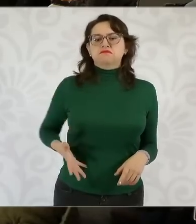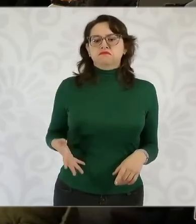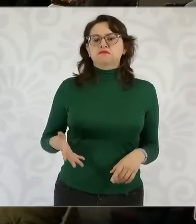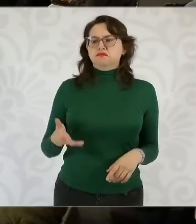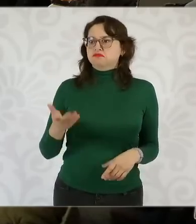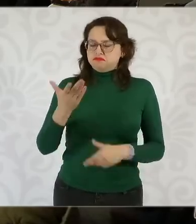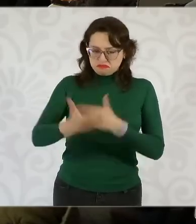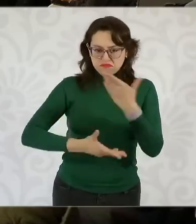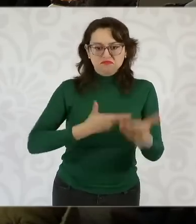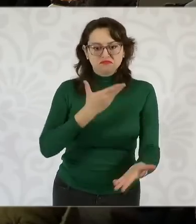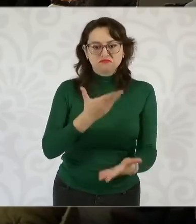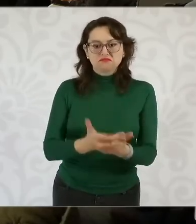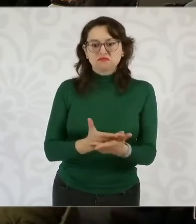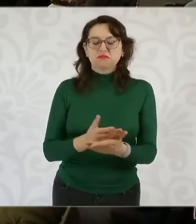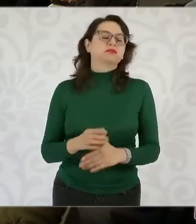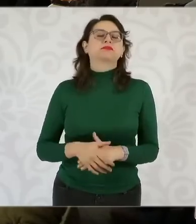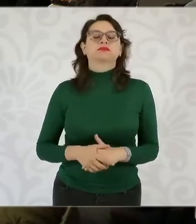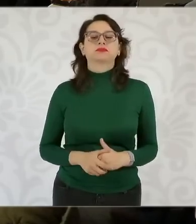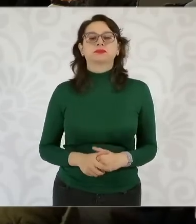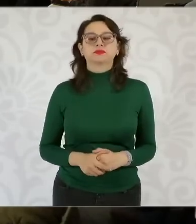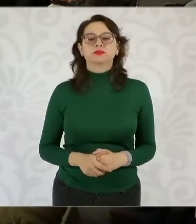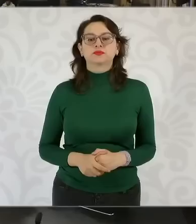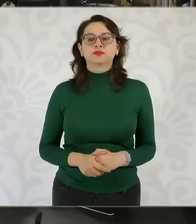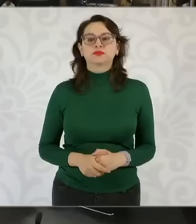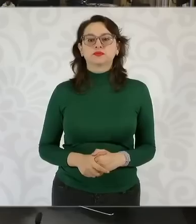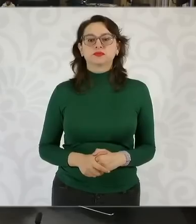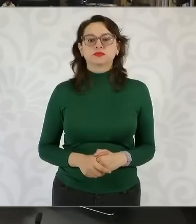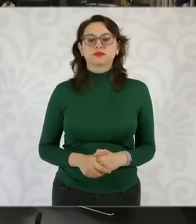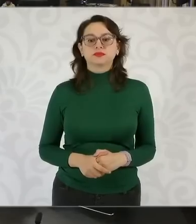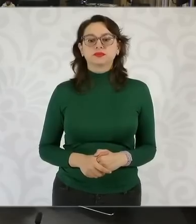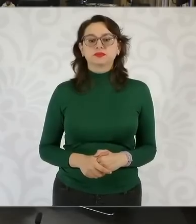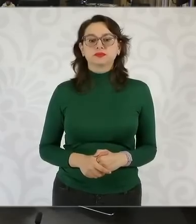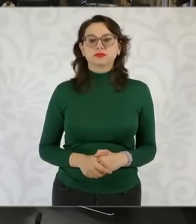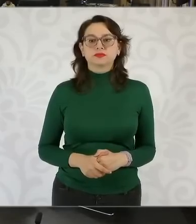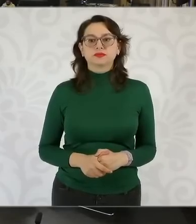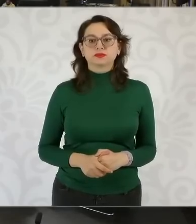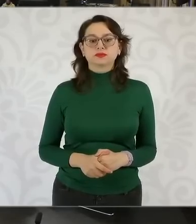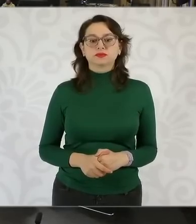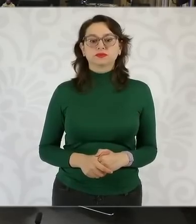servicio a adelante dos más si